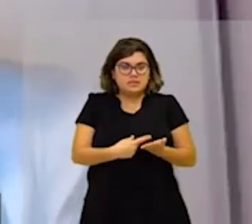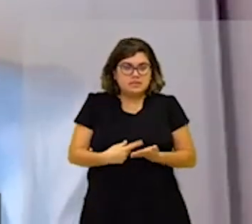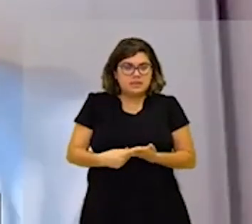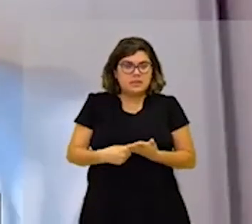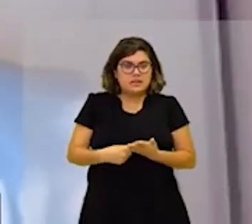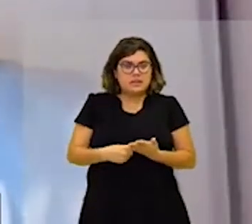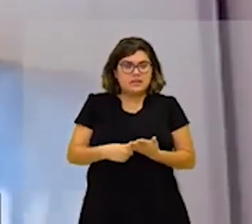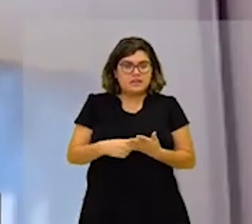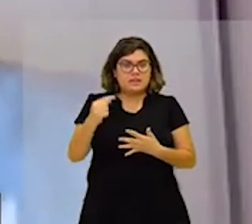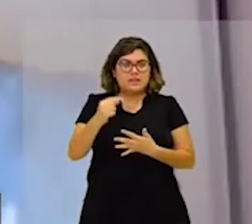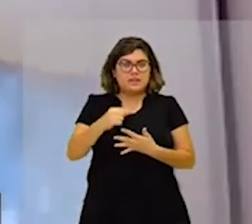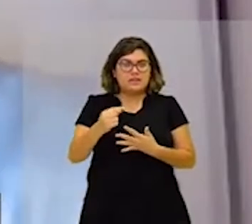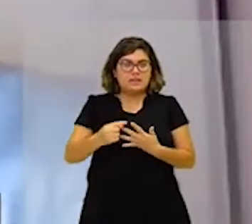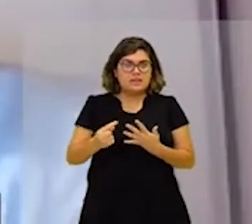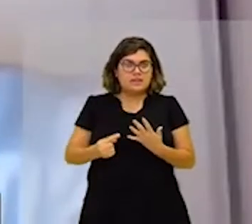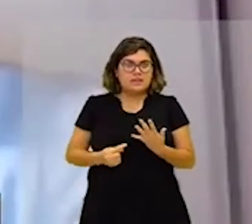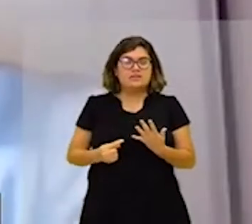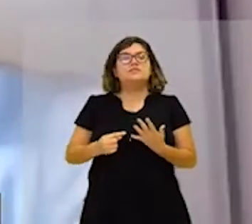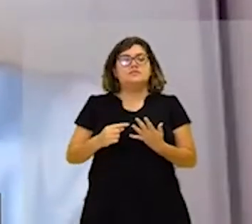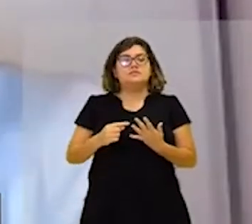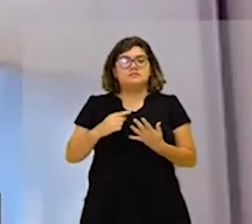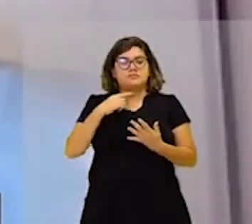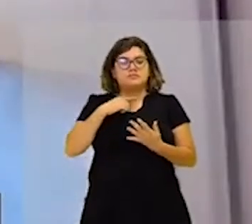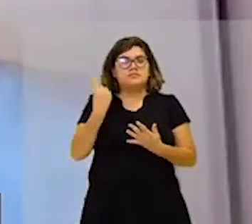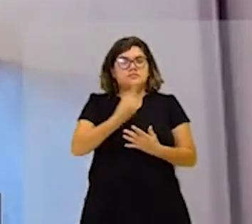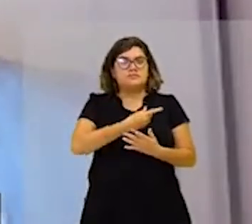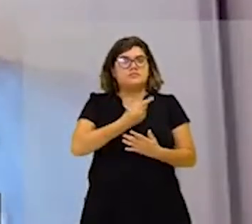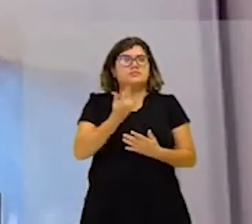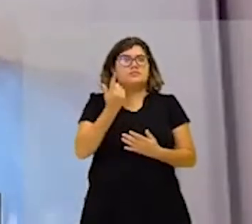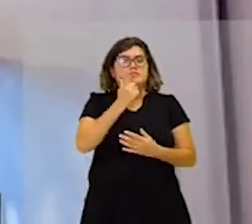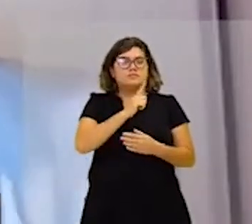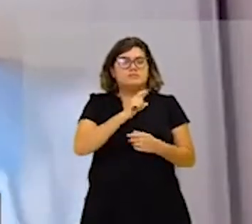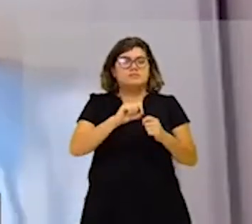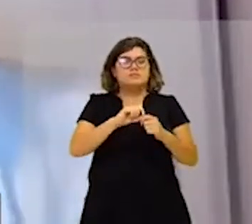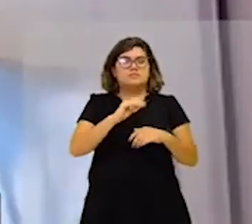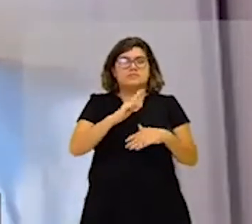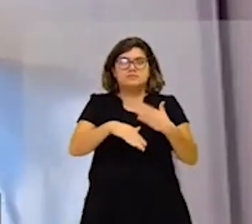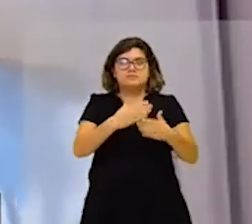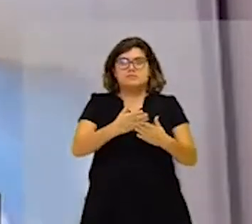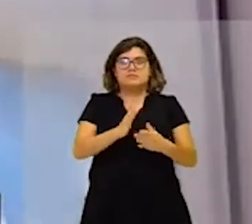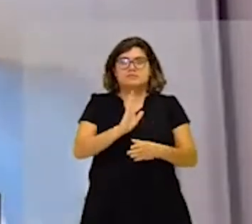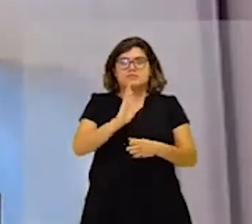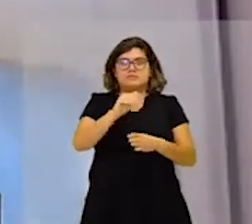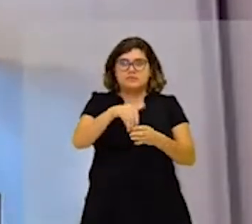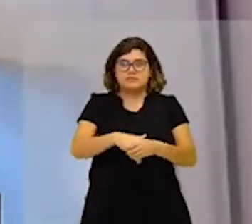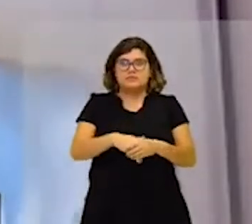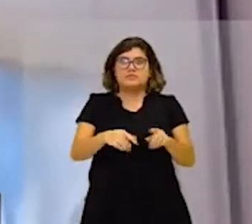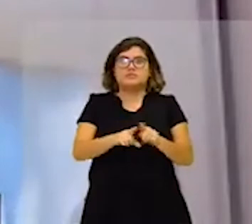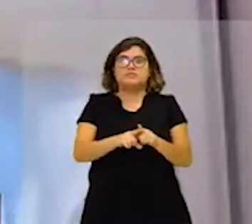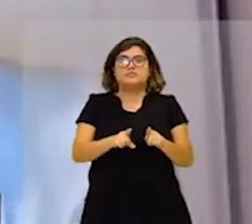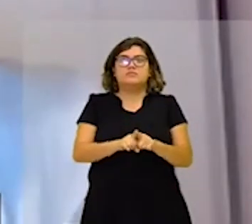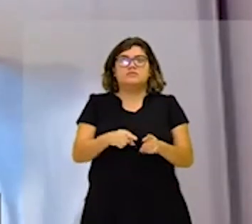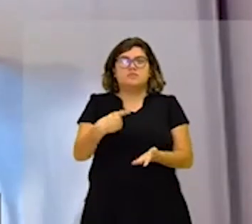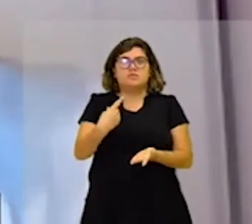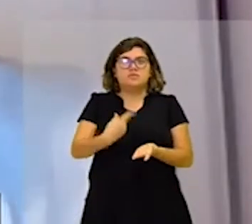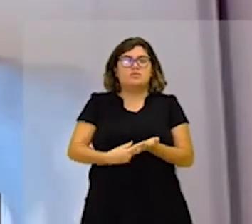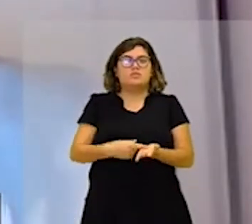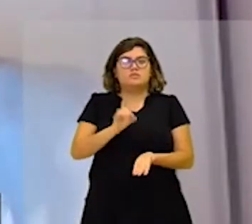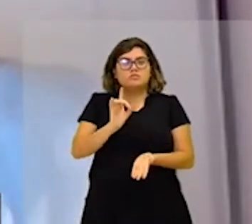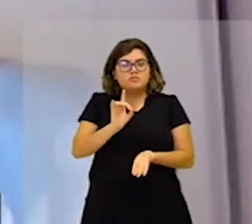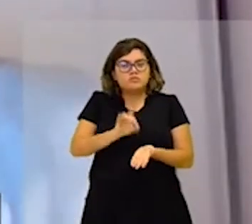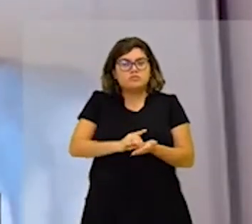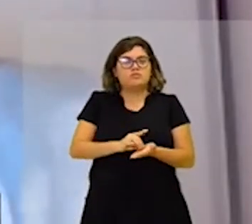falar realmente em igualdade no processo eleitoral e ocupação efetiva de posições e cargos políticos